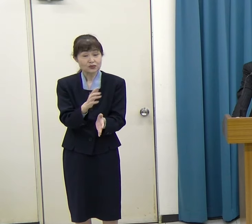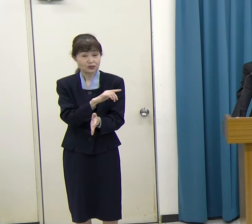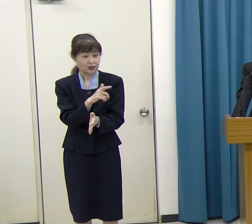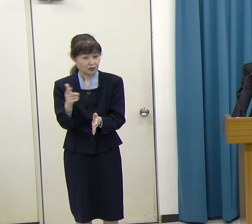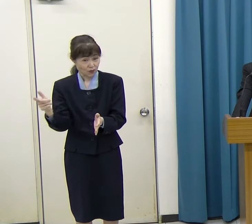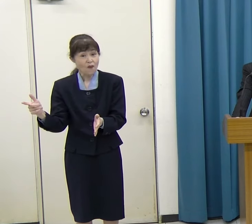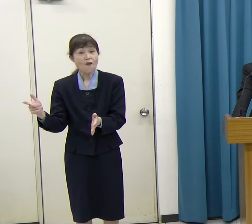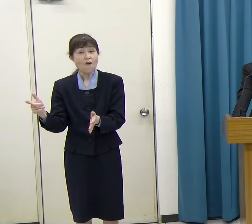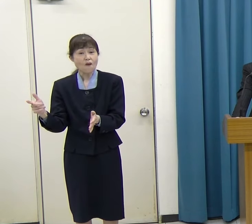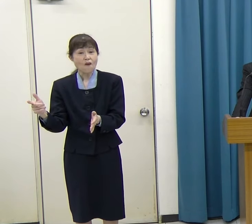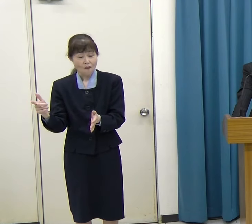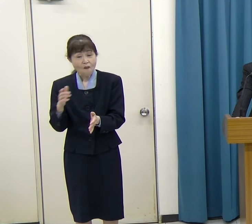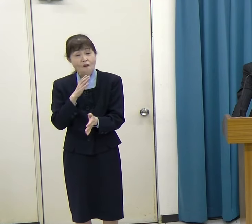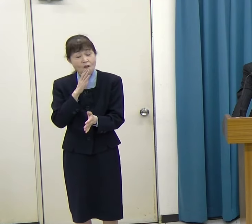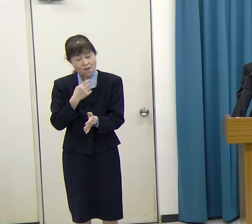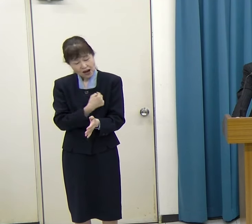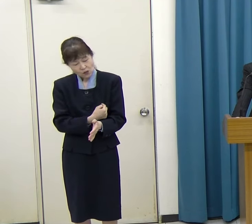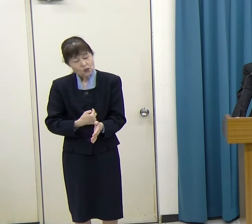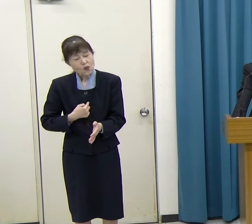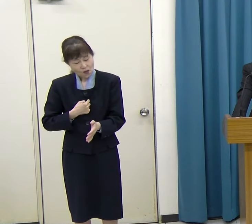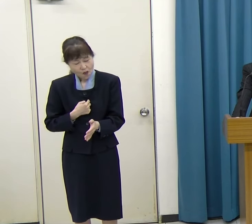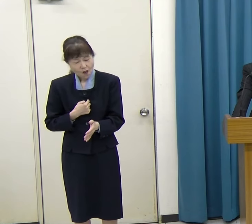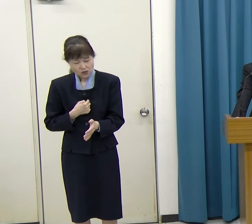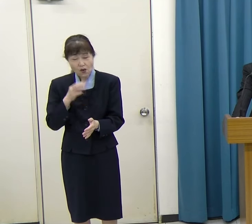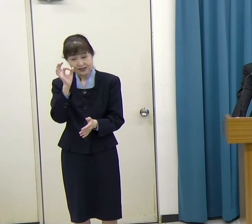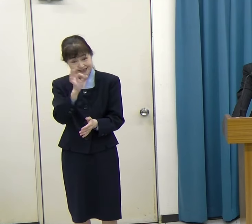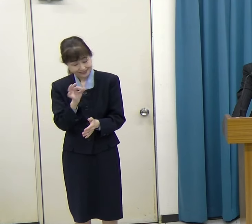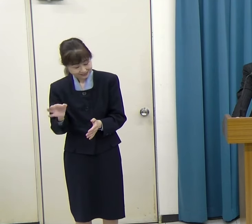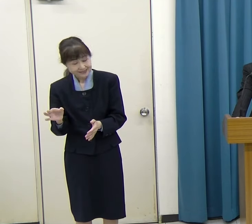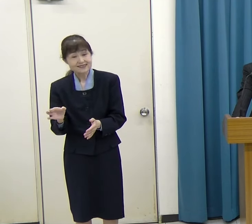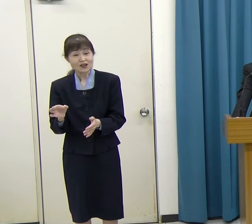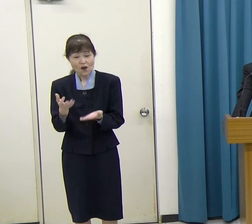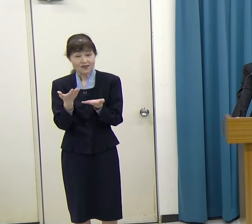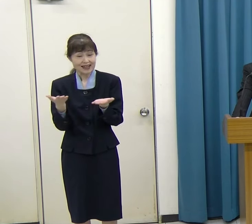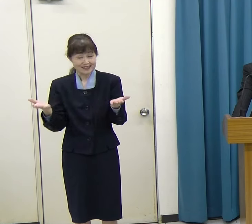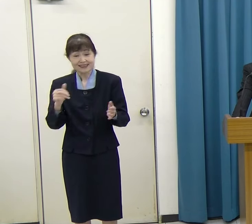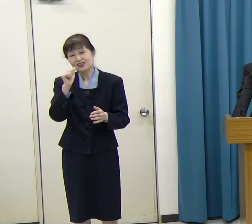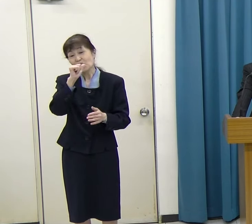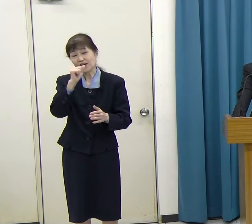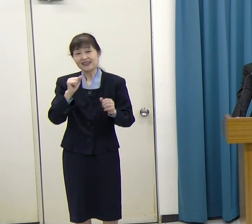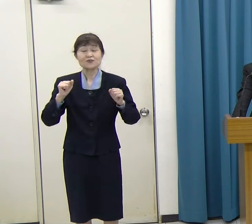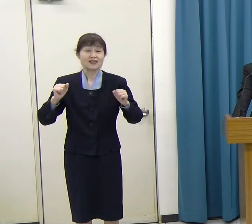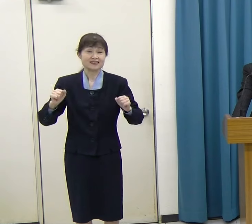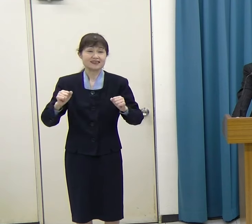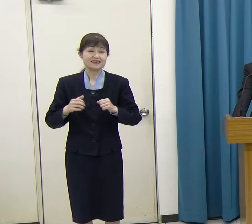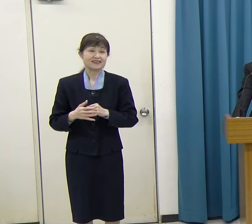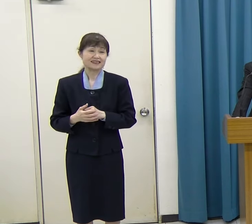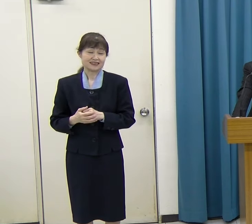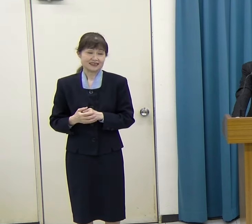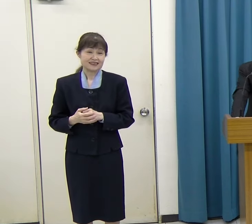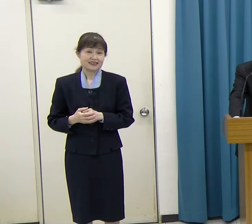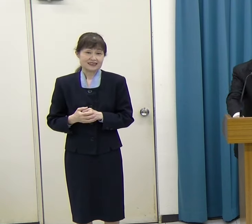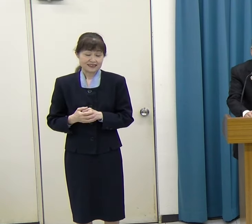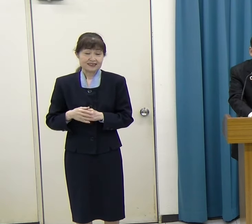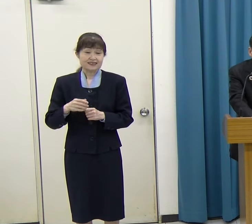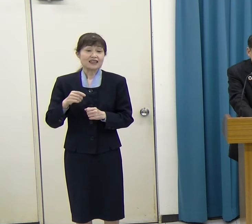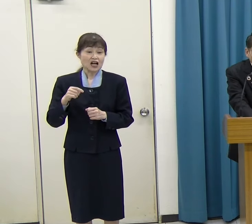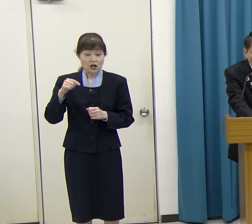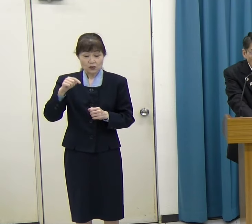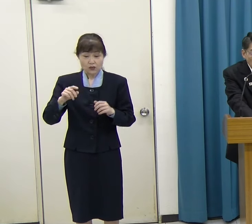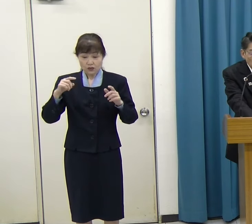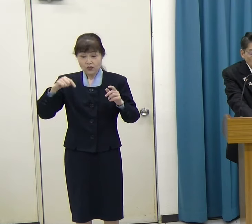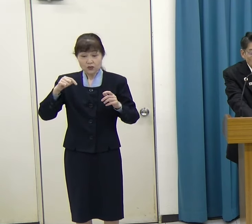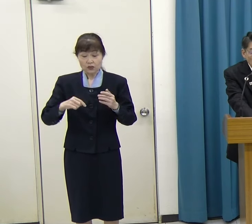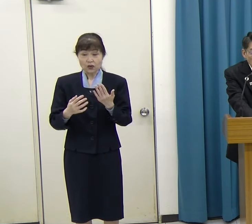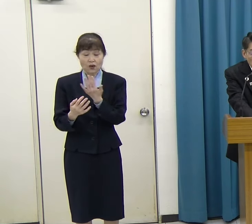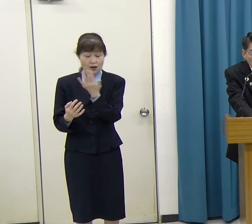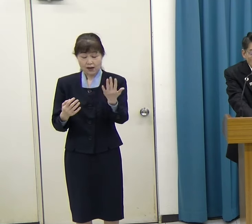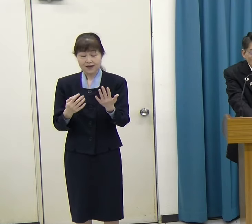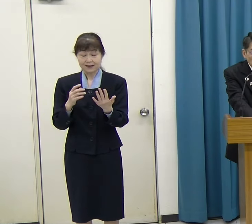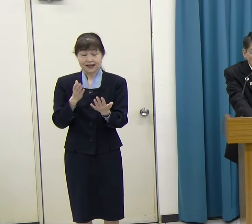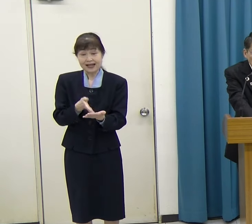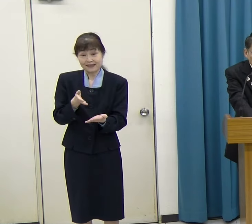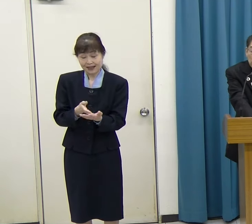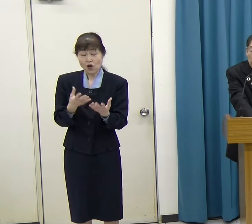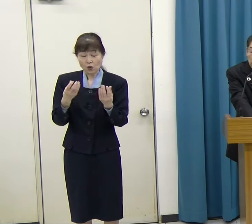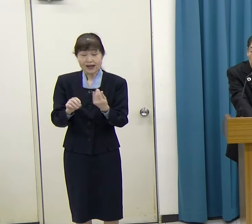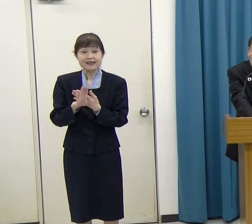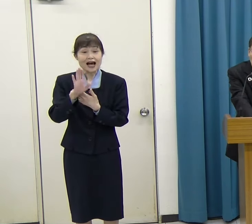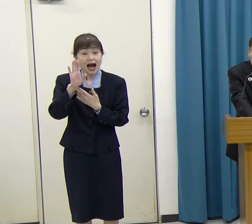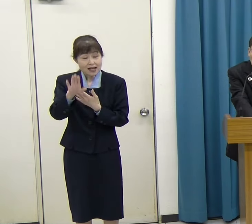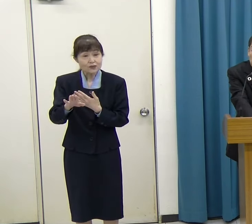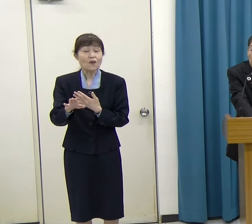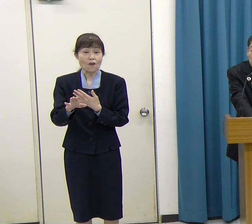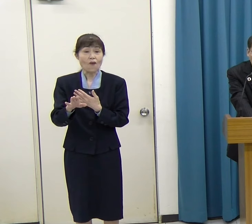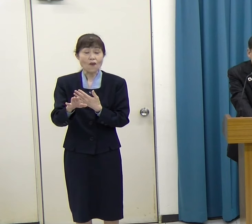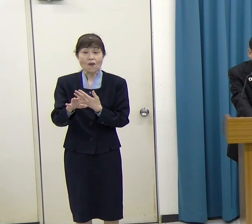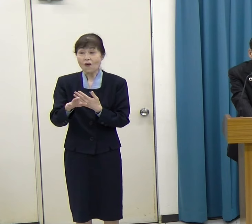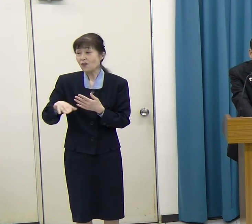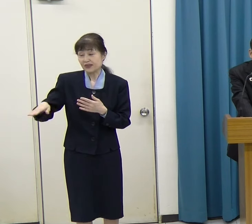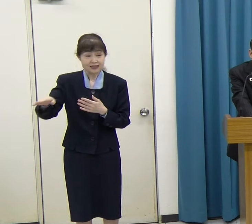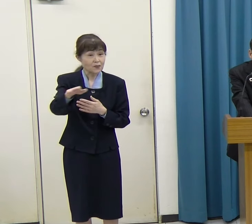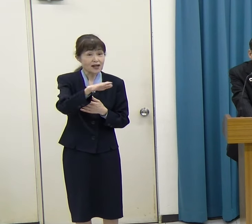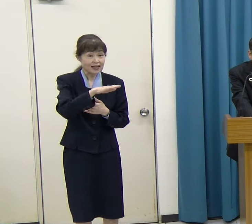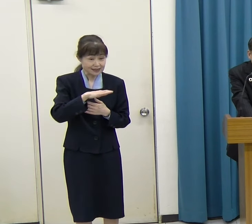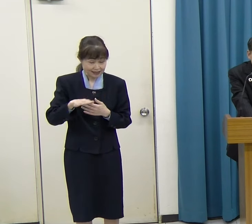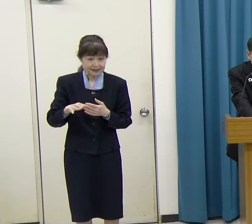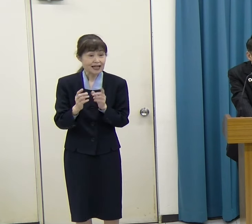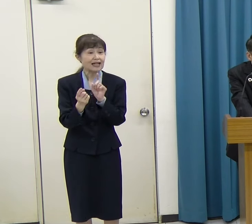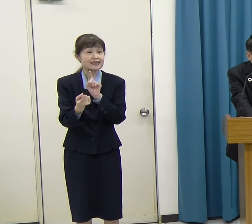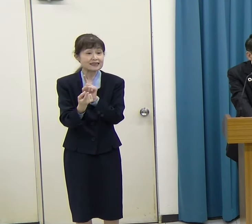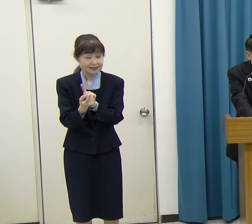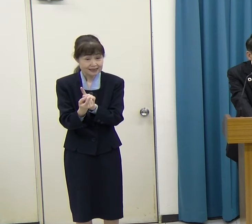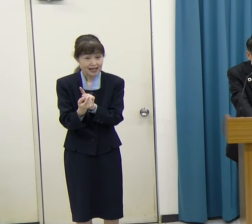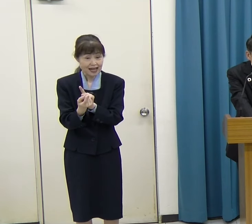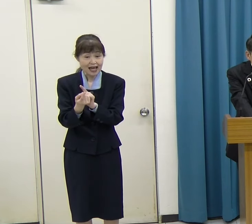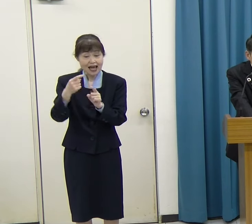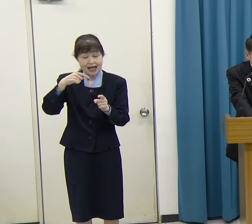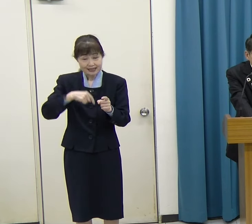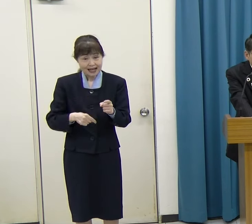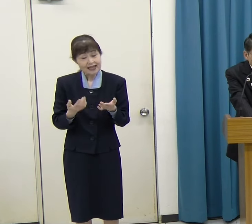「まごころ製品」と呼んでいますが、これも展示紹介をしたいと考えています。この会見後、このギャラリーのオープンに先立ちまして、報道機関の皆様向けに、内覧会を開催します。